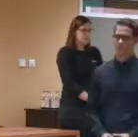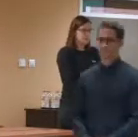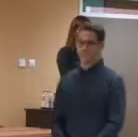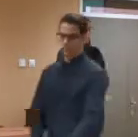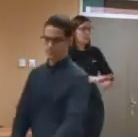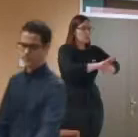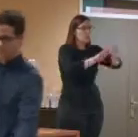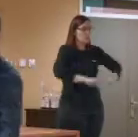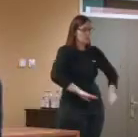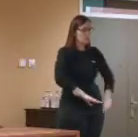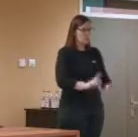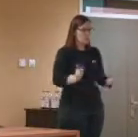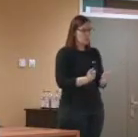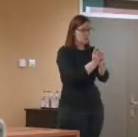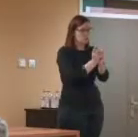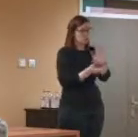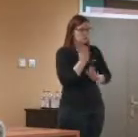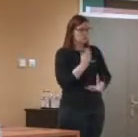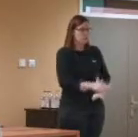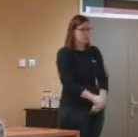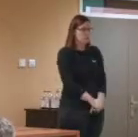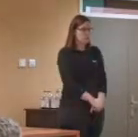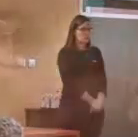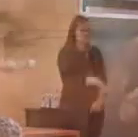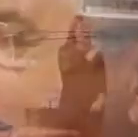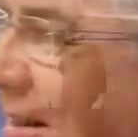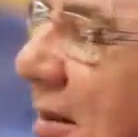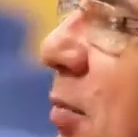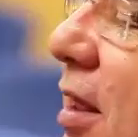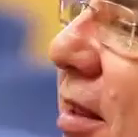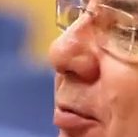Una última pregunta breve y terminamos. Bueno, Sergi, muchas gracias y